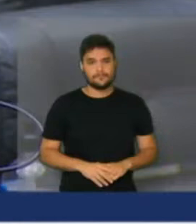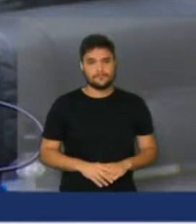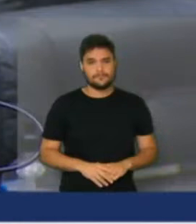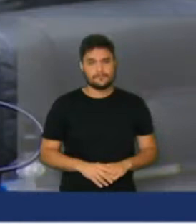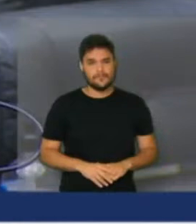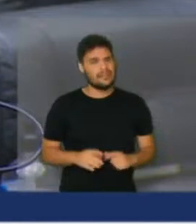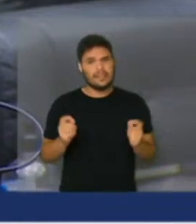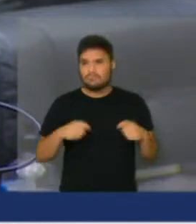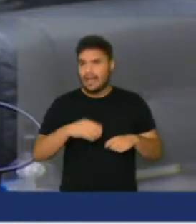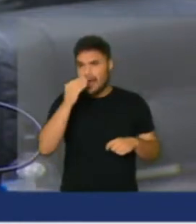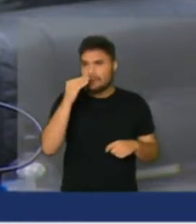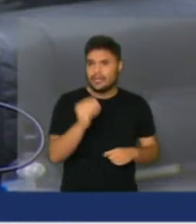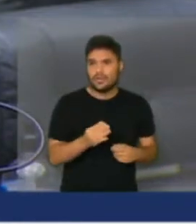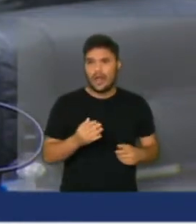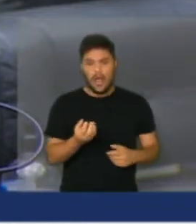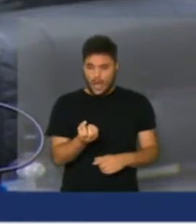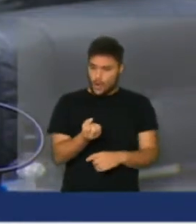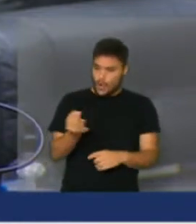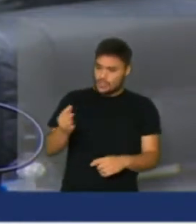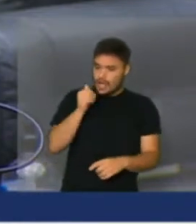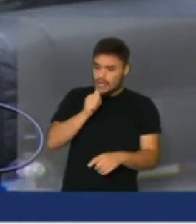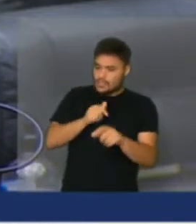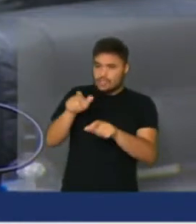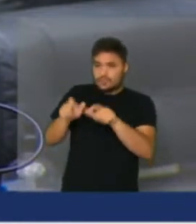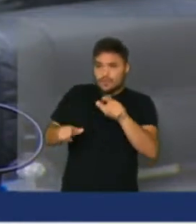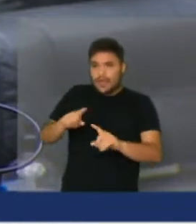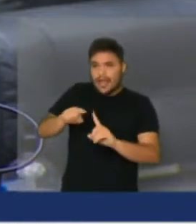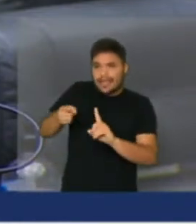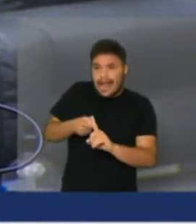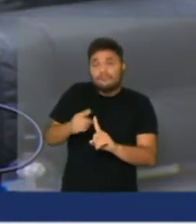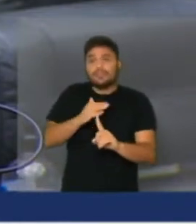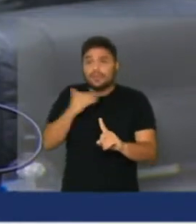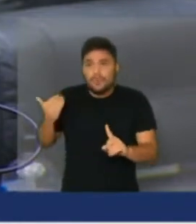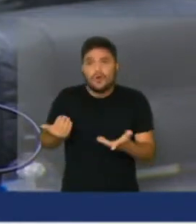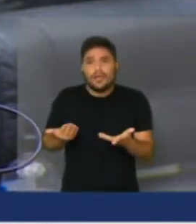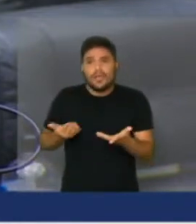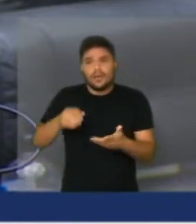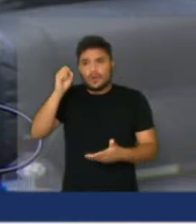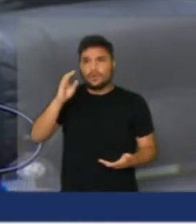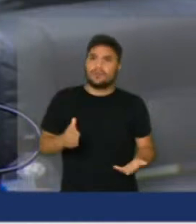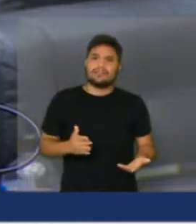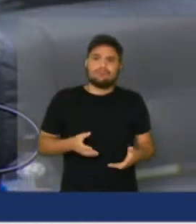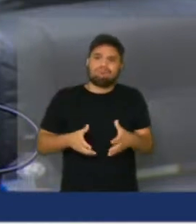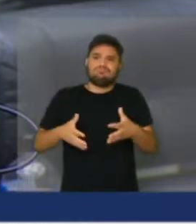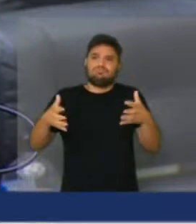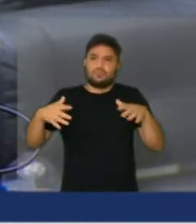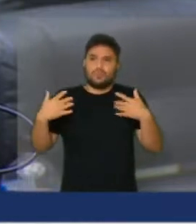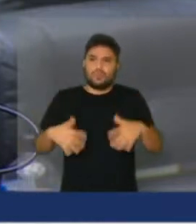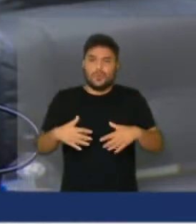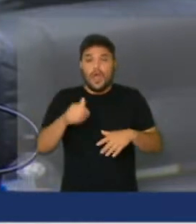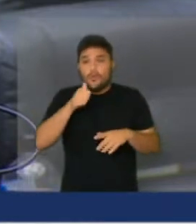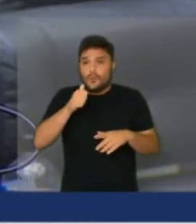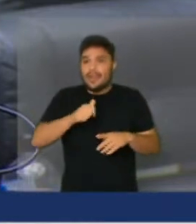QUE MORRERAM NO BRASIL. AS PUÉRPERAS, NÃO É POSSÍVEL IGNORAR QUE MULHERES GRÁVIDAS TÊM DEPRESSÃO PÓS PARTO E